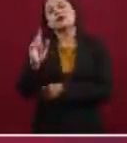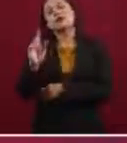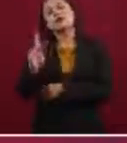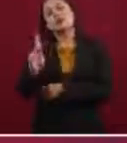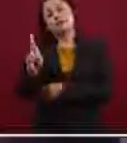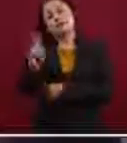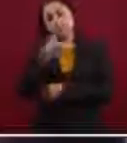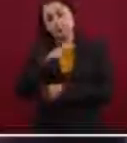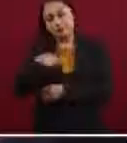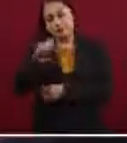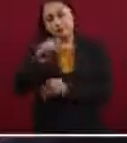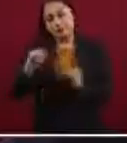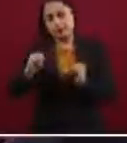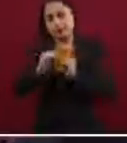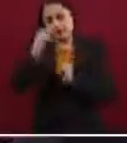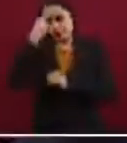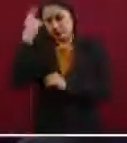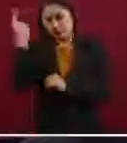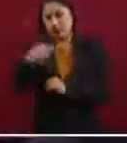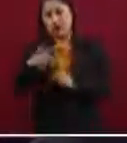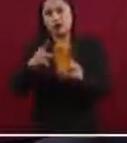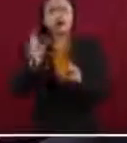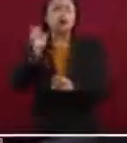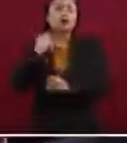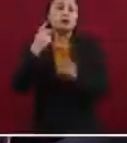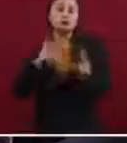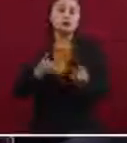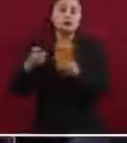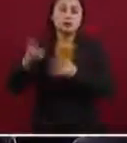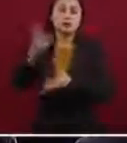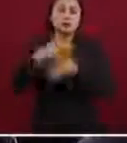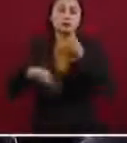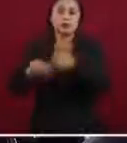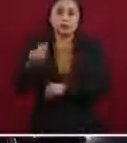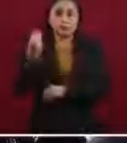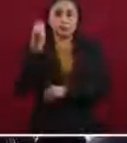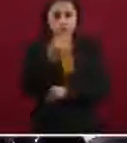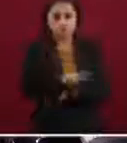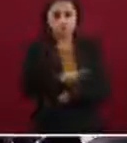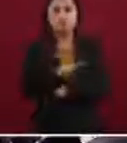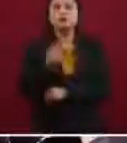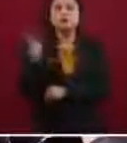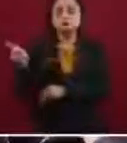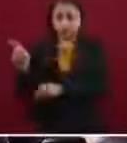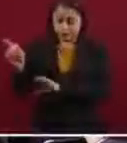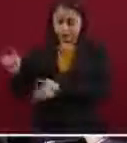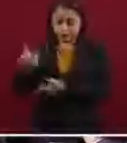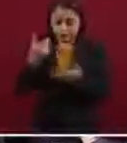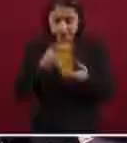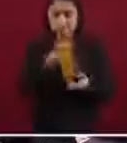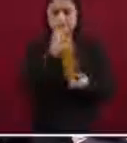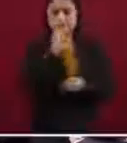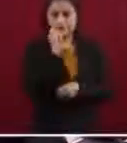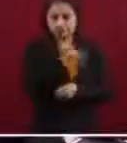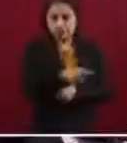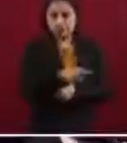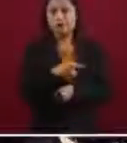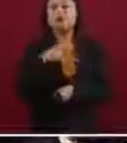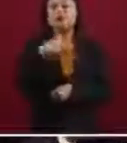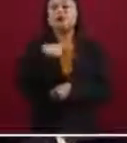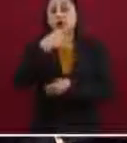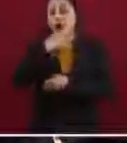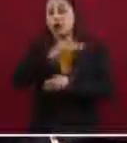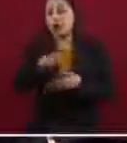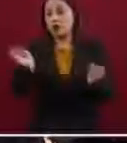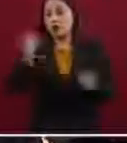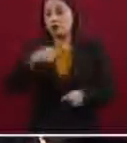Por ejemplo, en esto también aquí anuncio, hice un compromiso, porque es parte de lo